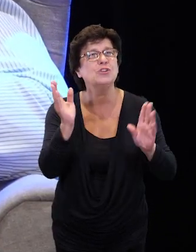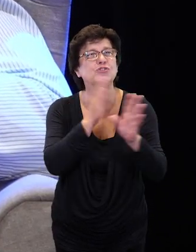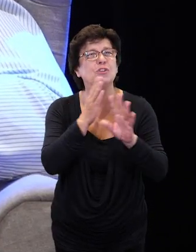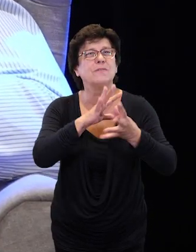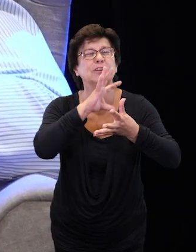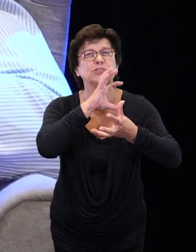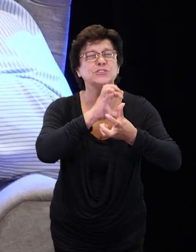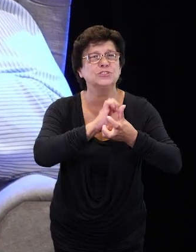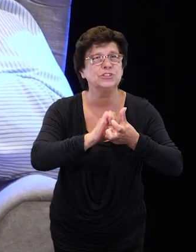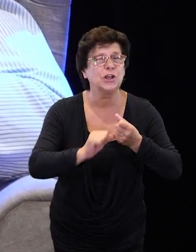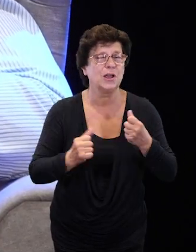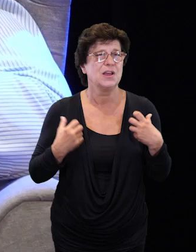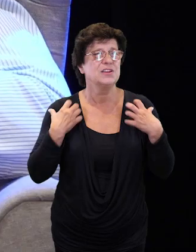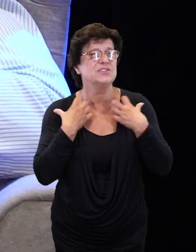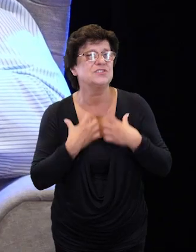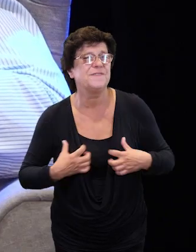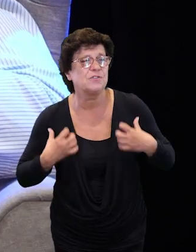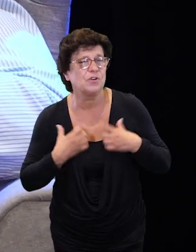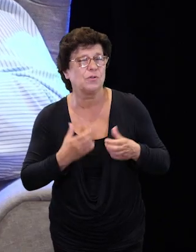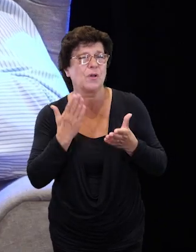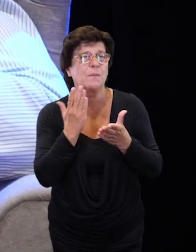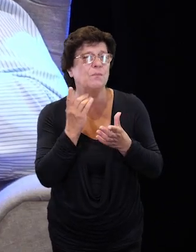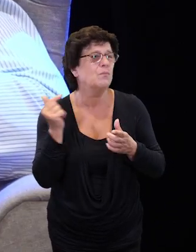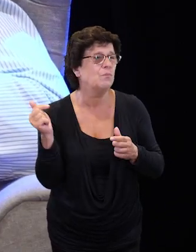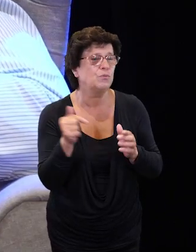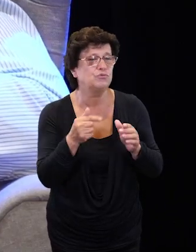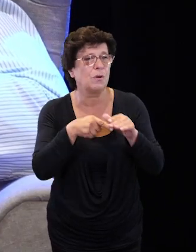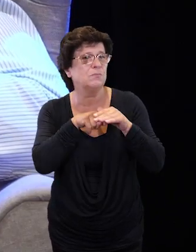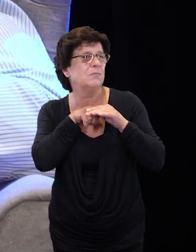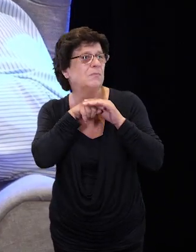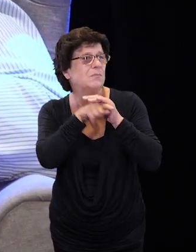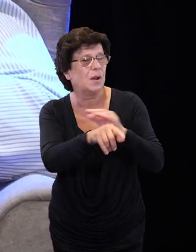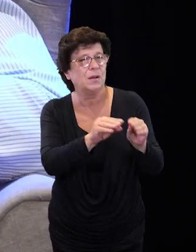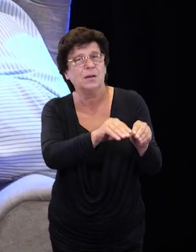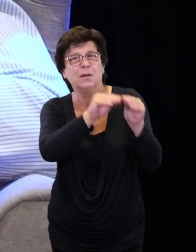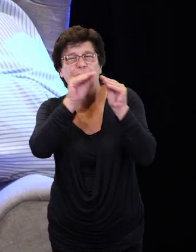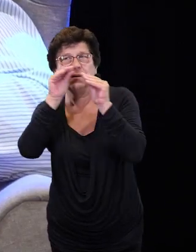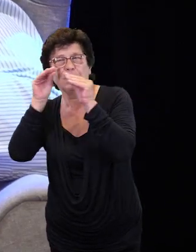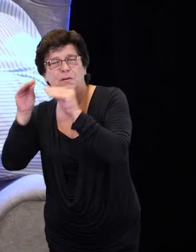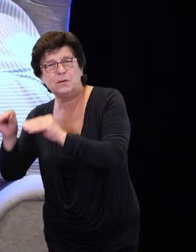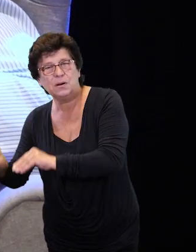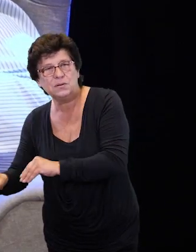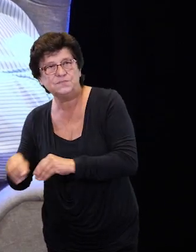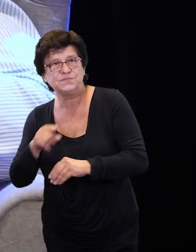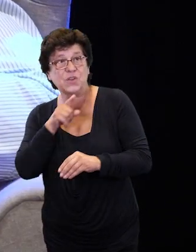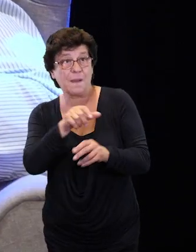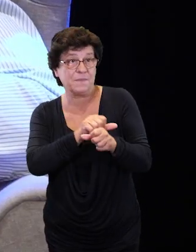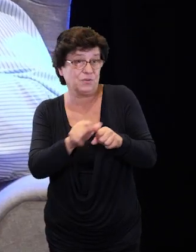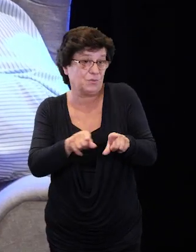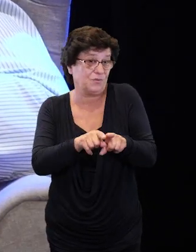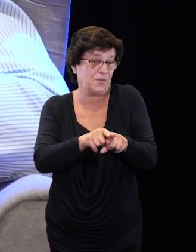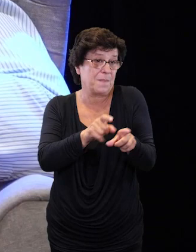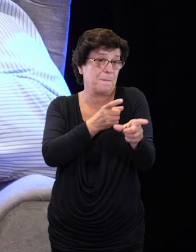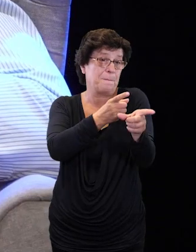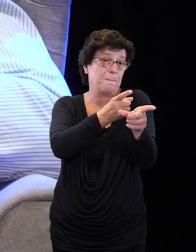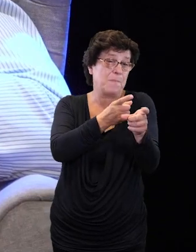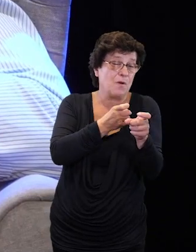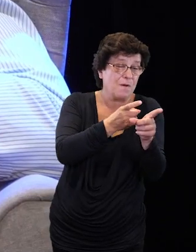w związku z tym jakieś zwierzątka znowu muszą się przemieścić, coś tam się wydarzyło, tam są też polowania, to niektóre zwierzątka strasznie się boją w ogóle